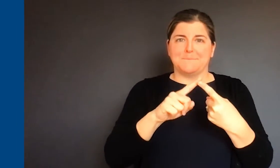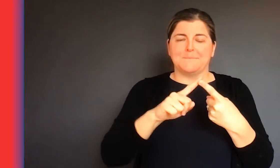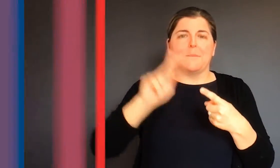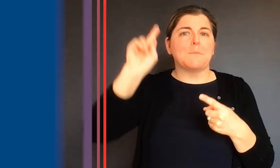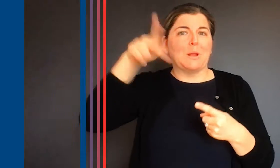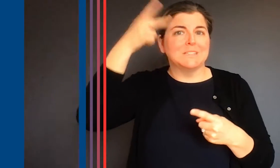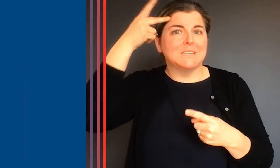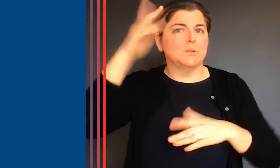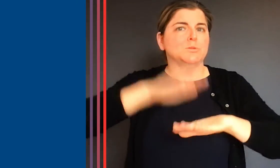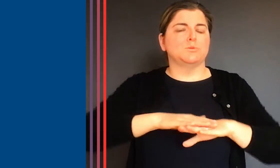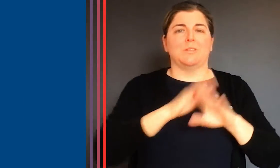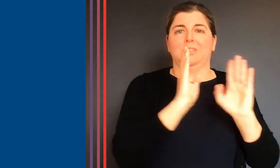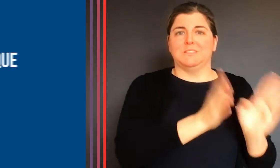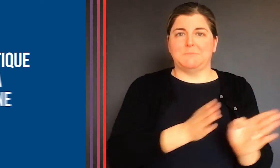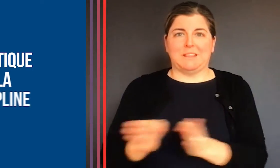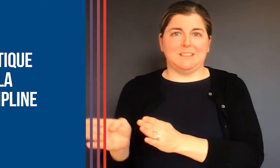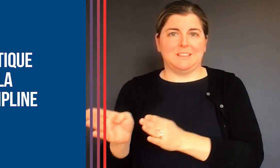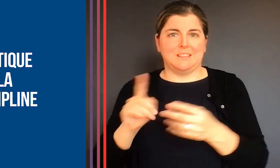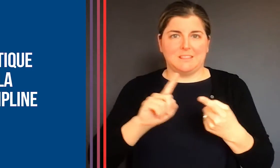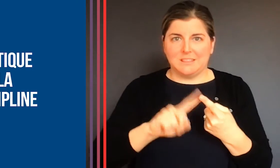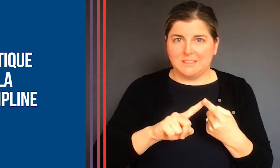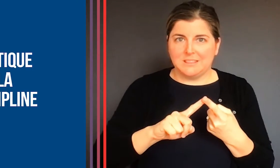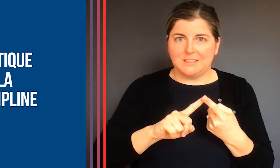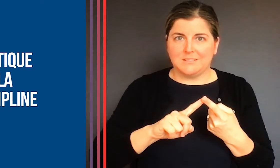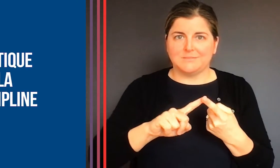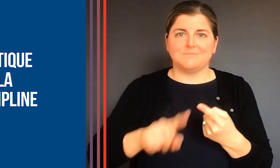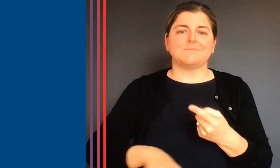A. Politique sur la discipline